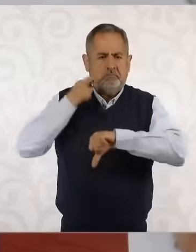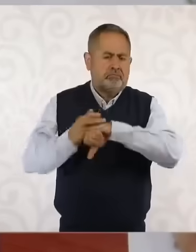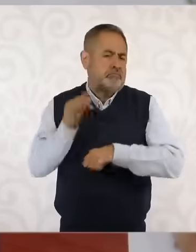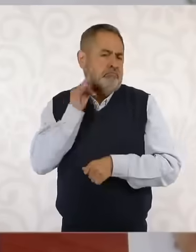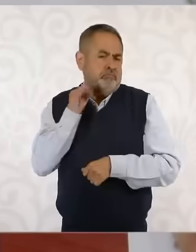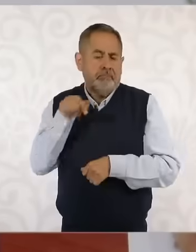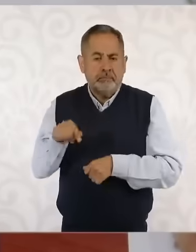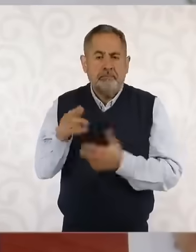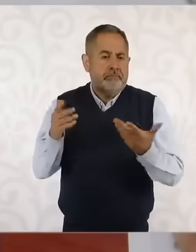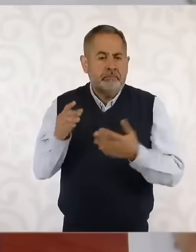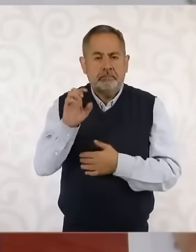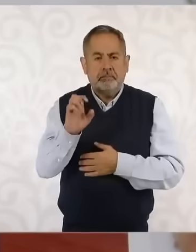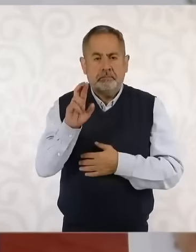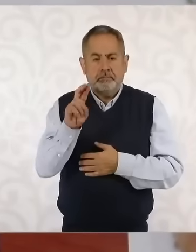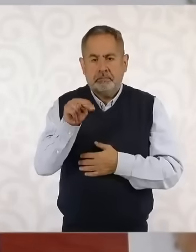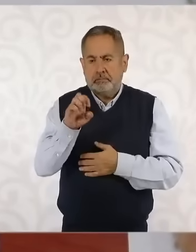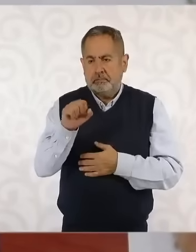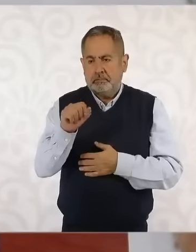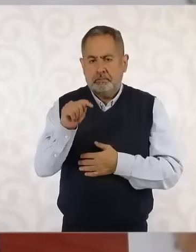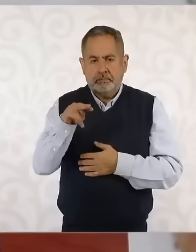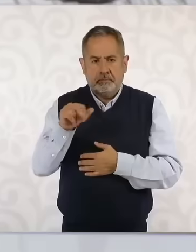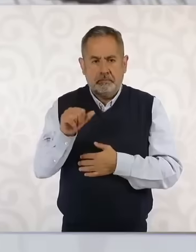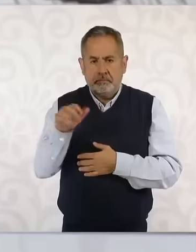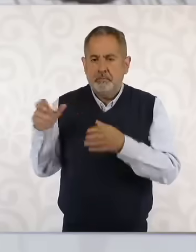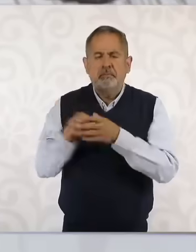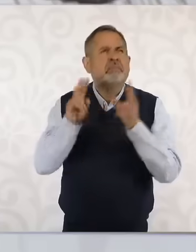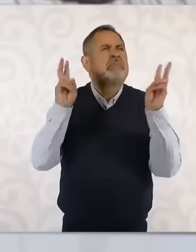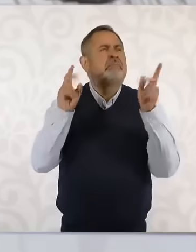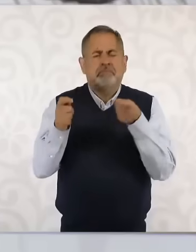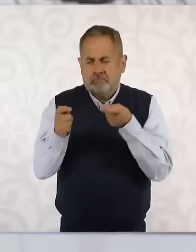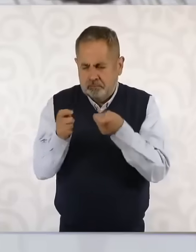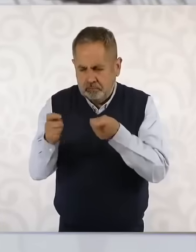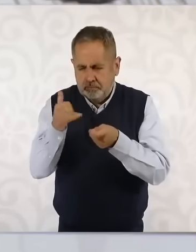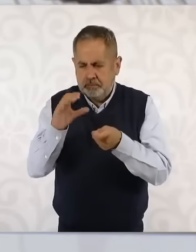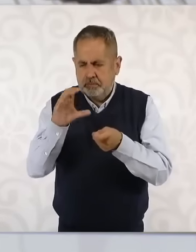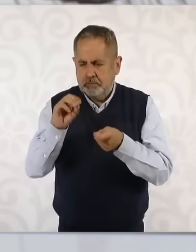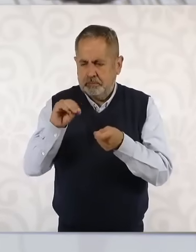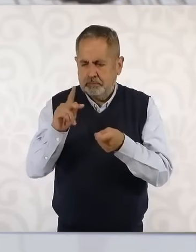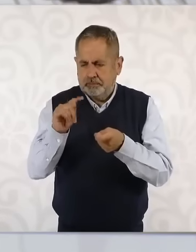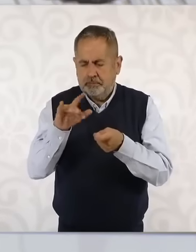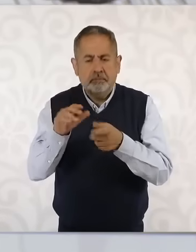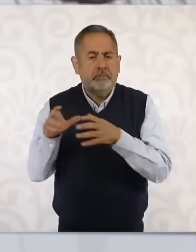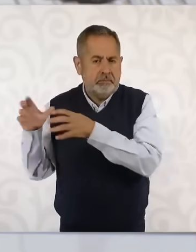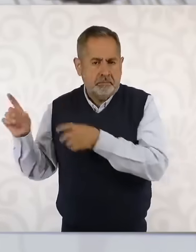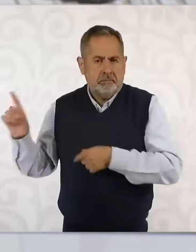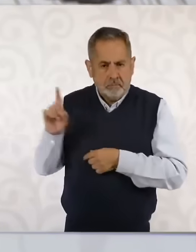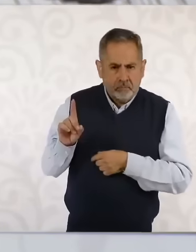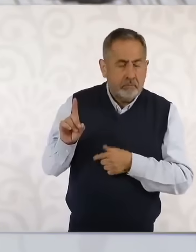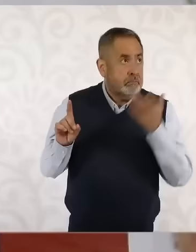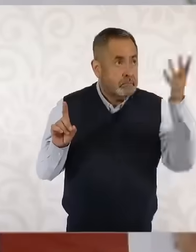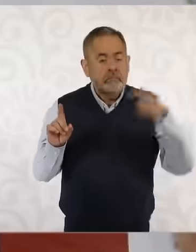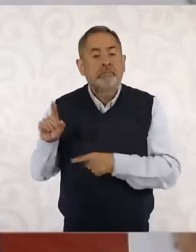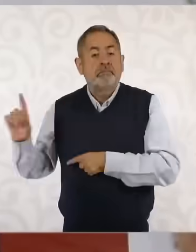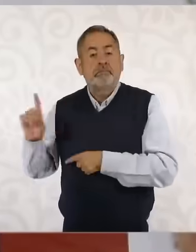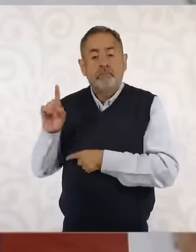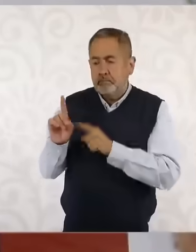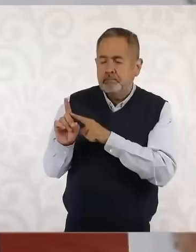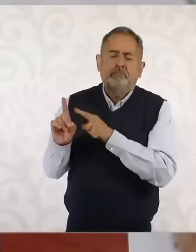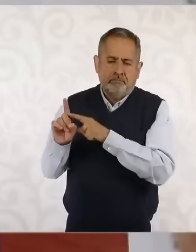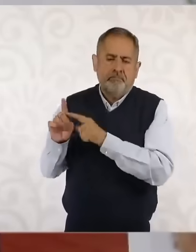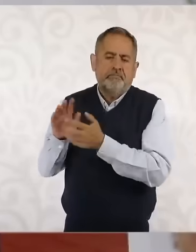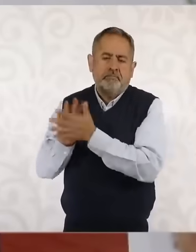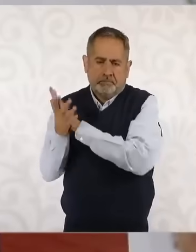Entonces, Ernestina Godoy, control competencial, eh presentó su renuncia y estará tomando posesión.